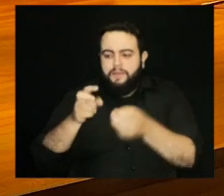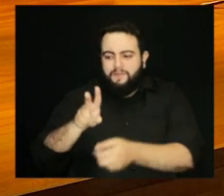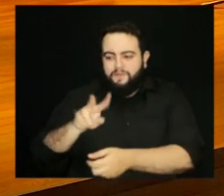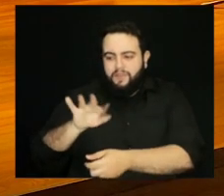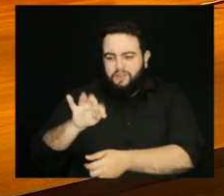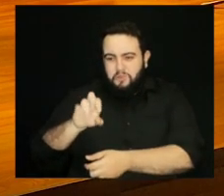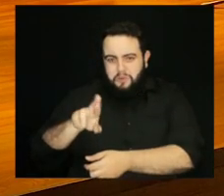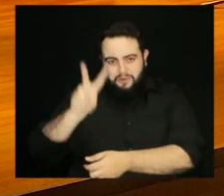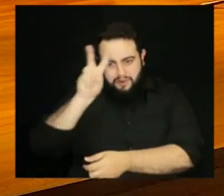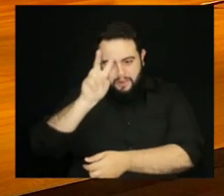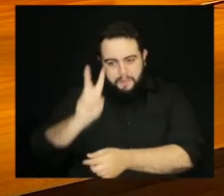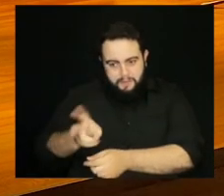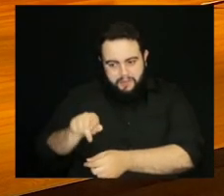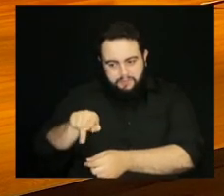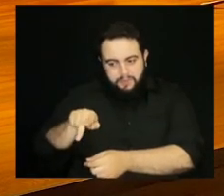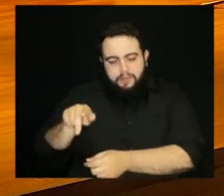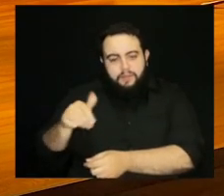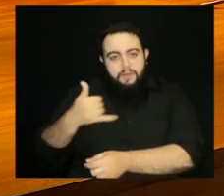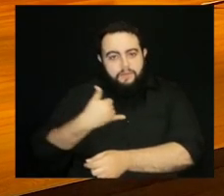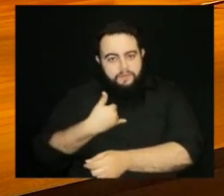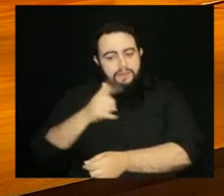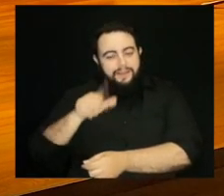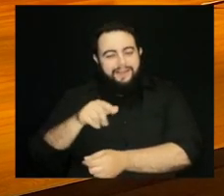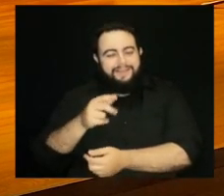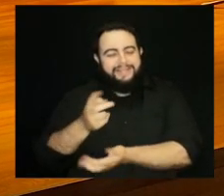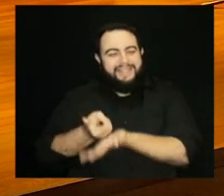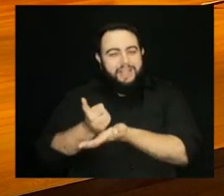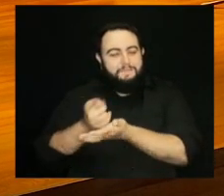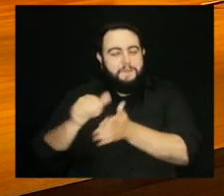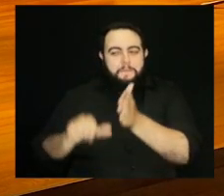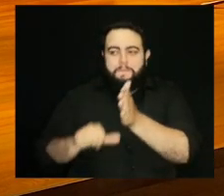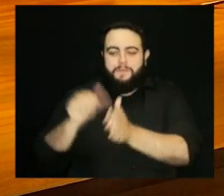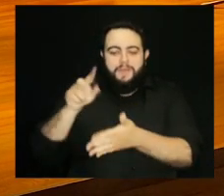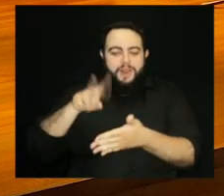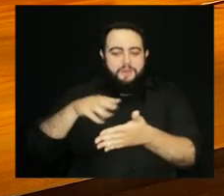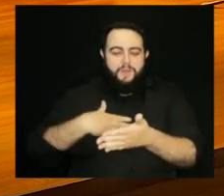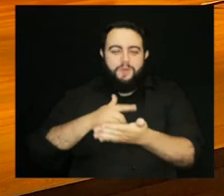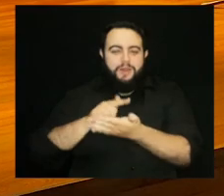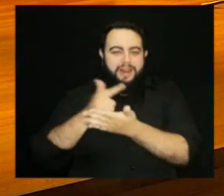Vitor que é sempre o primeiro leitor dos meus livros porque nenhuma banca de doutorado é mais